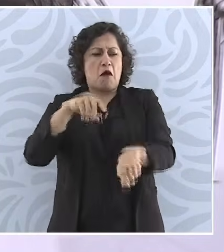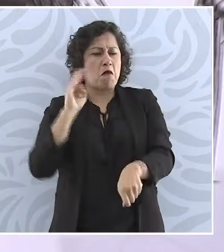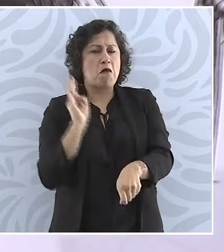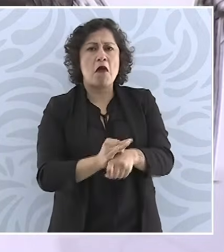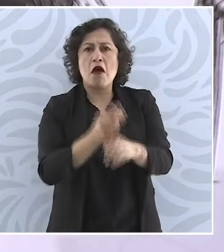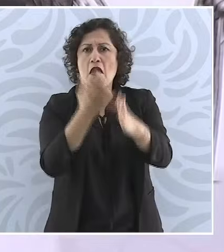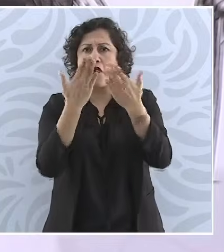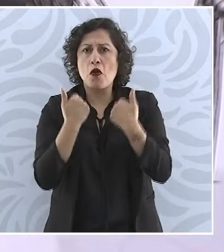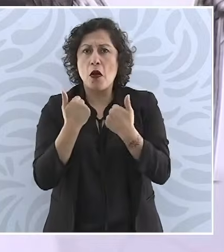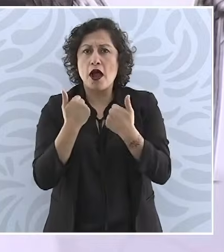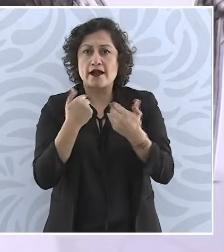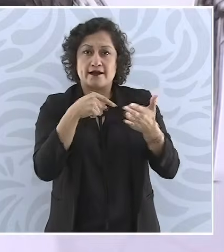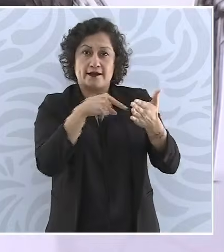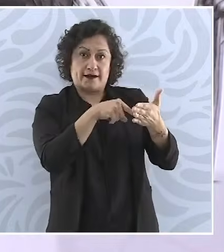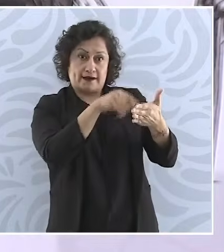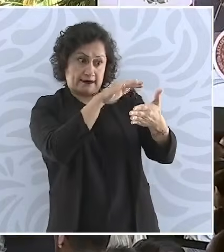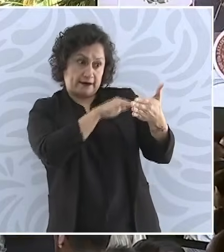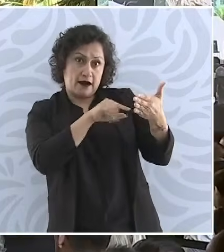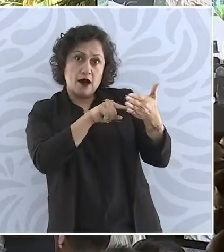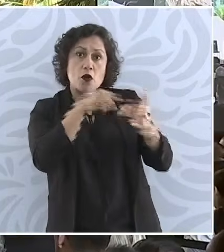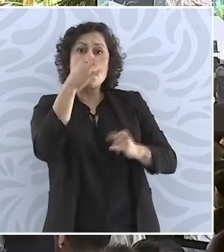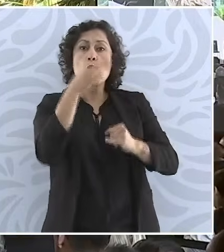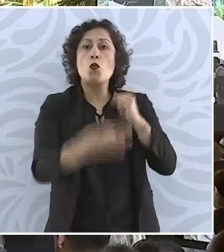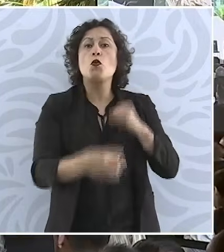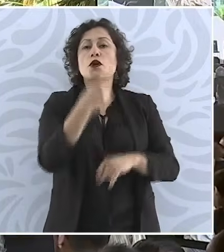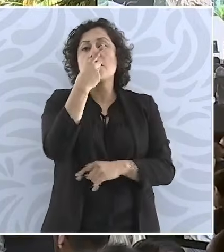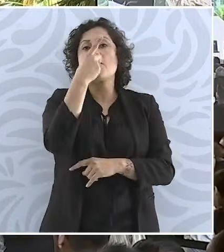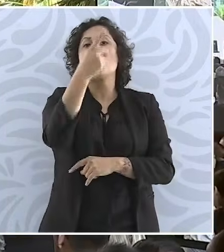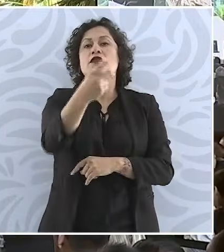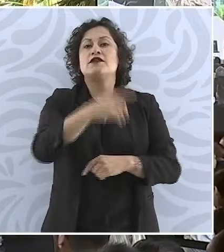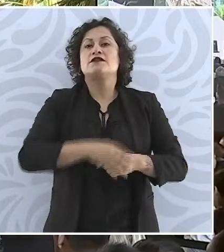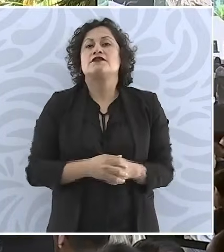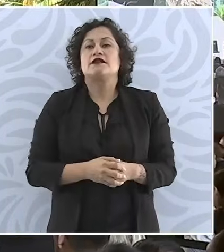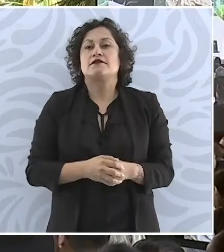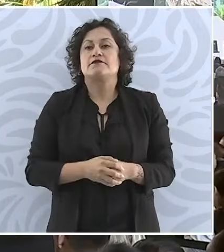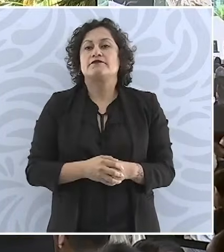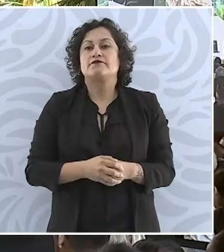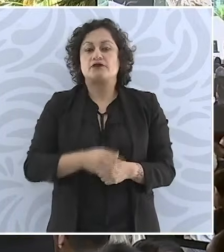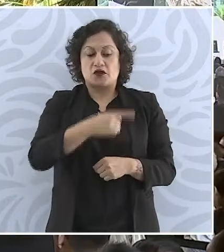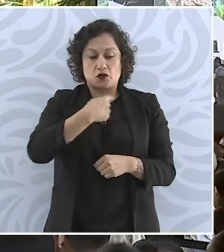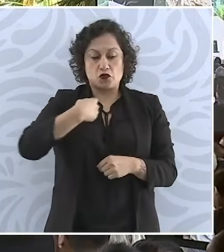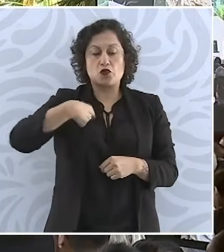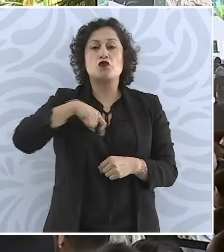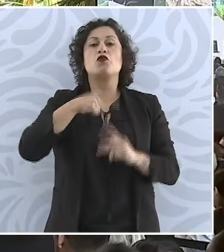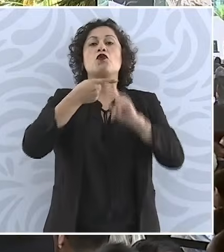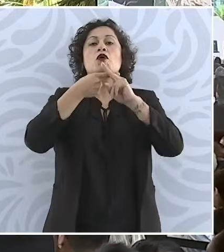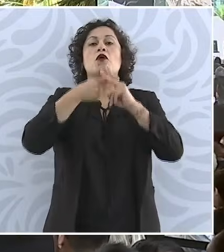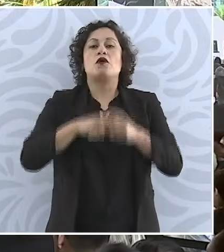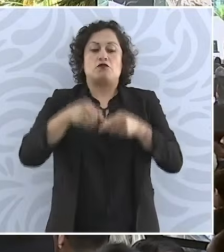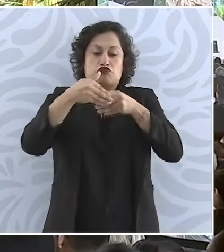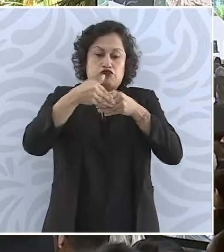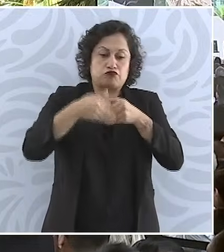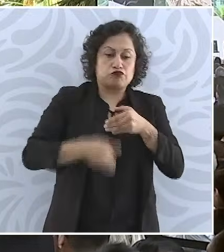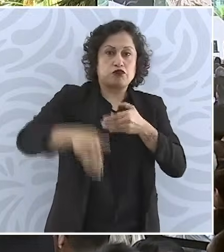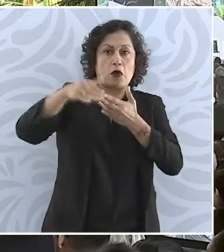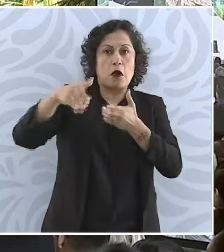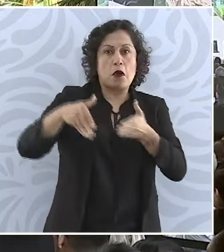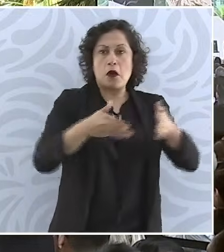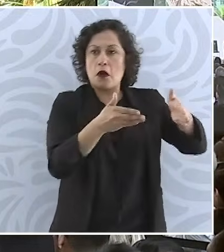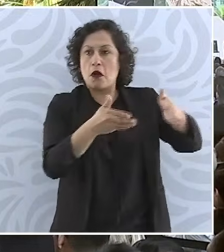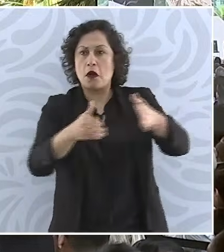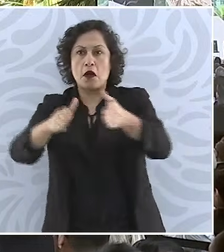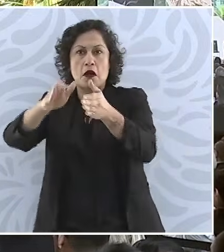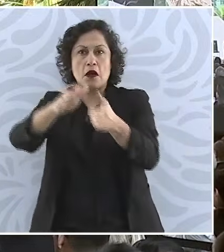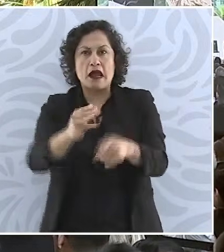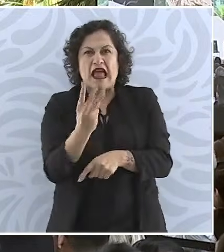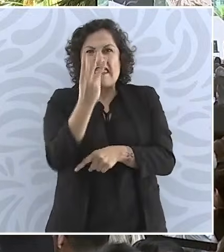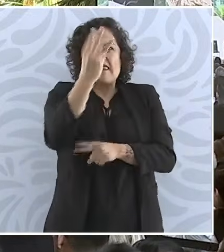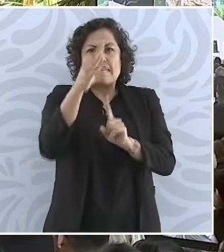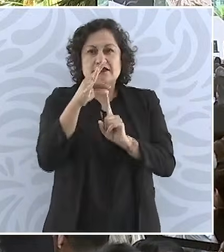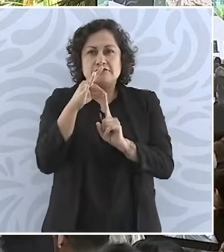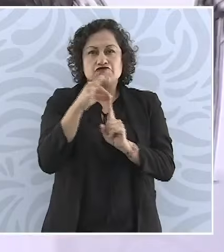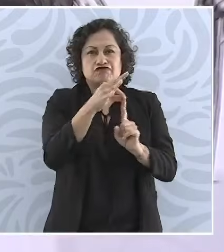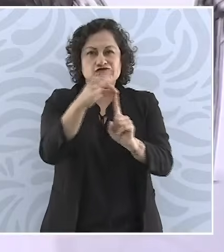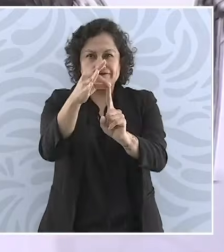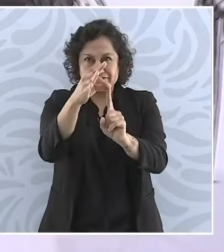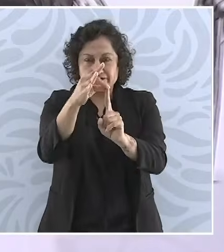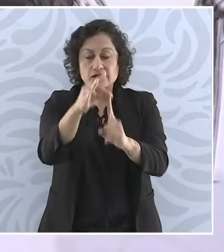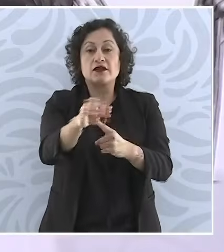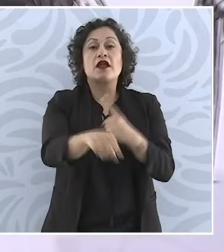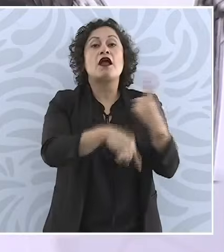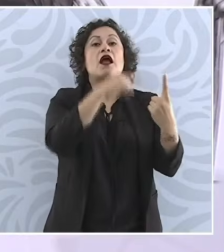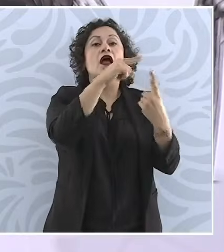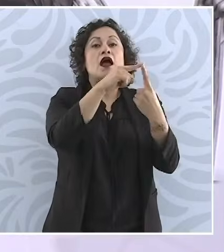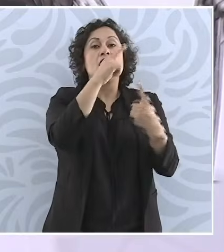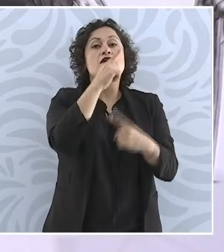termina él diciendo nuestra Senda está iluminada por tres luces deslumbrantes la luz de la razón